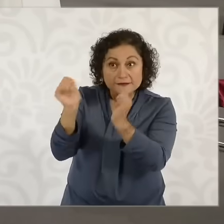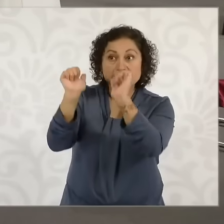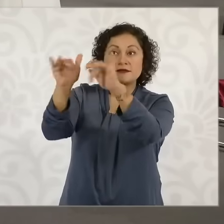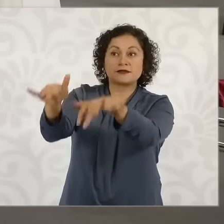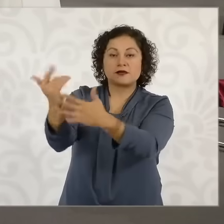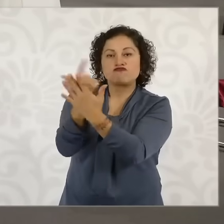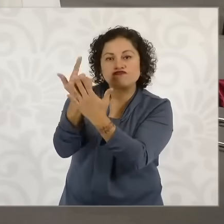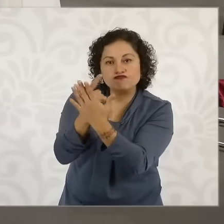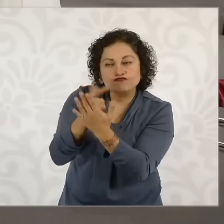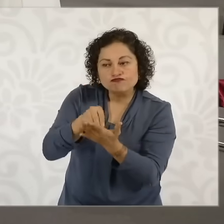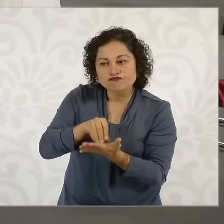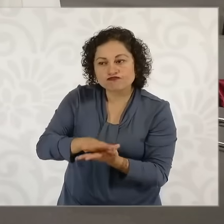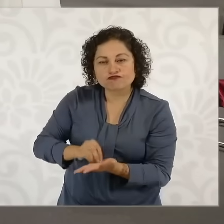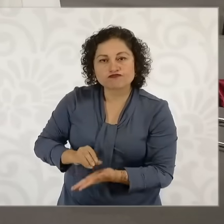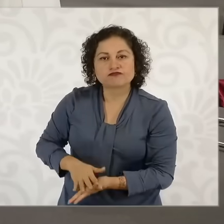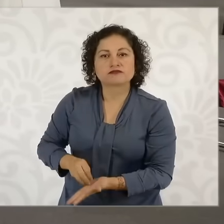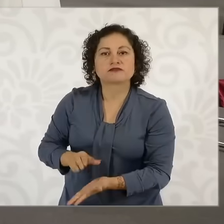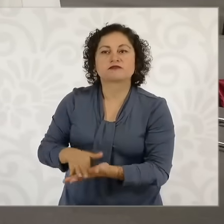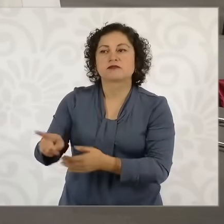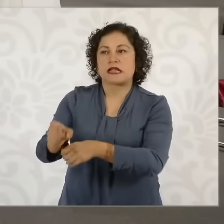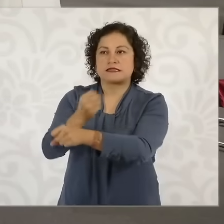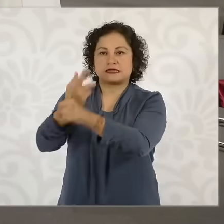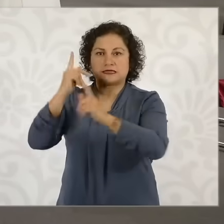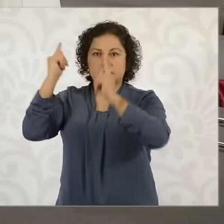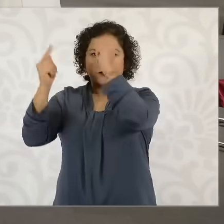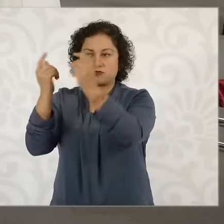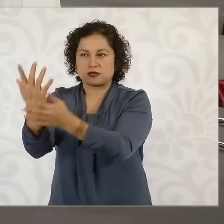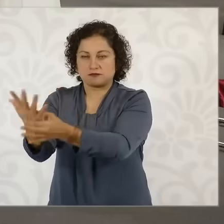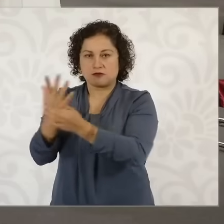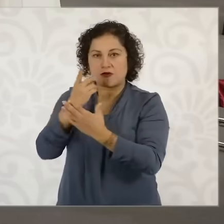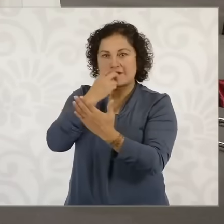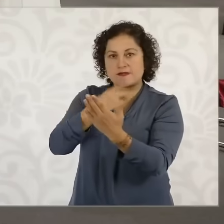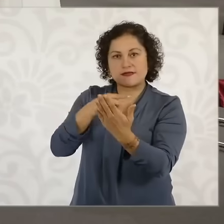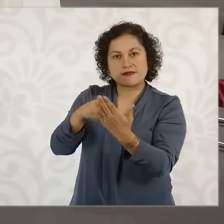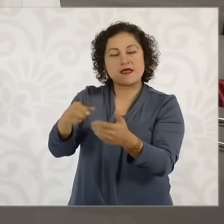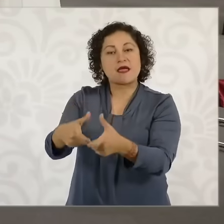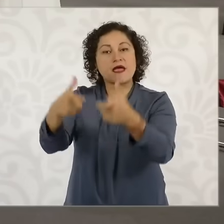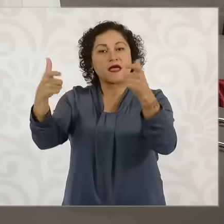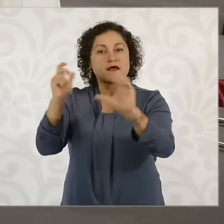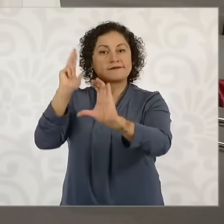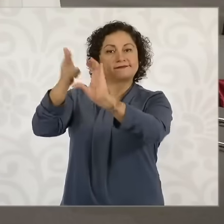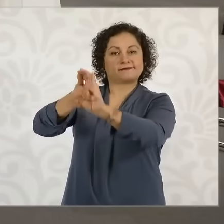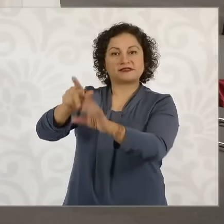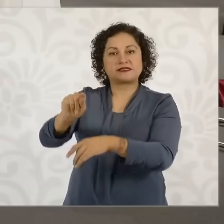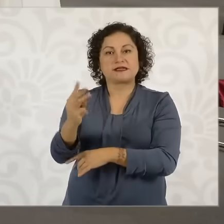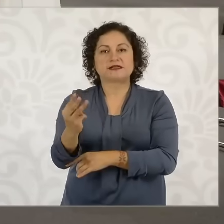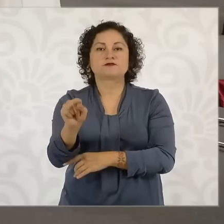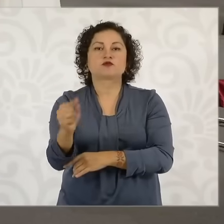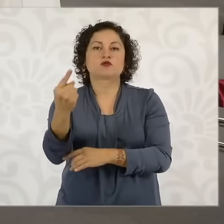que tiene Datatour a través de las secretarías de turismo que ha incrementado hasta un 73.1%,